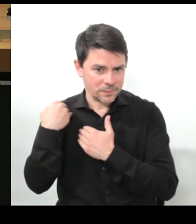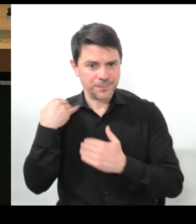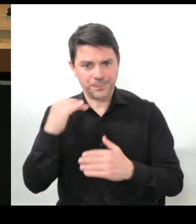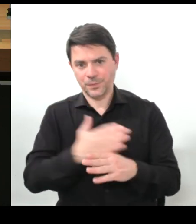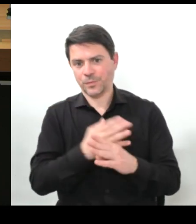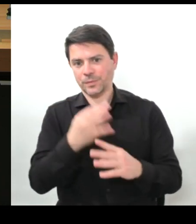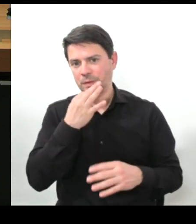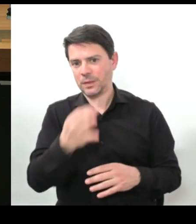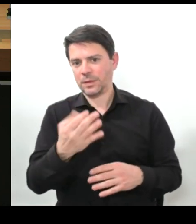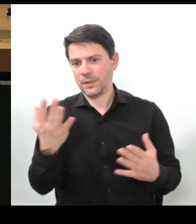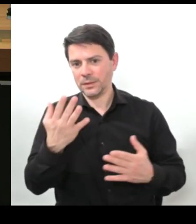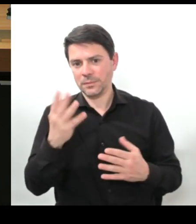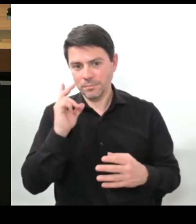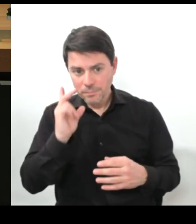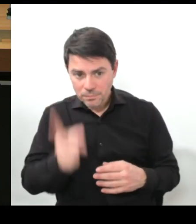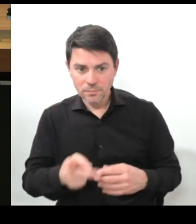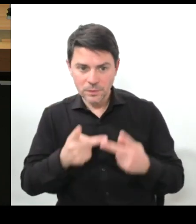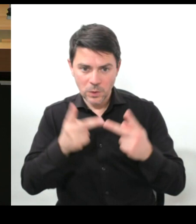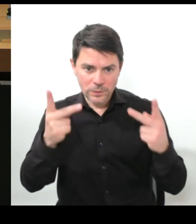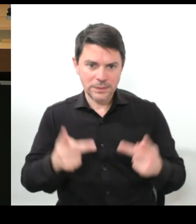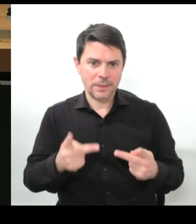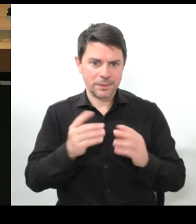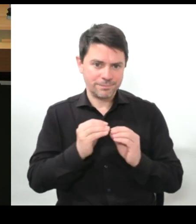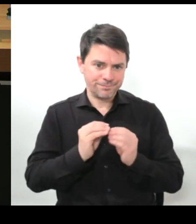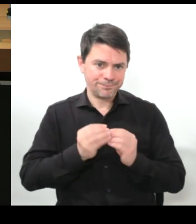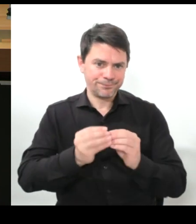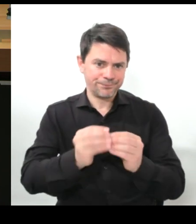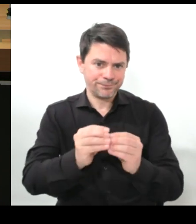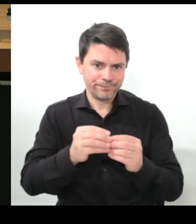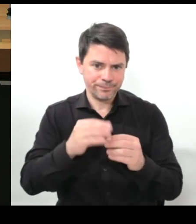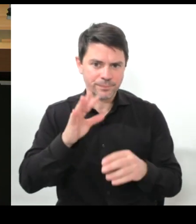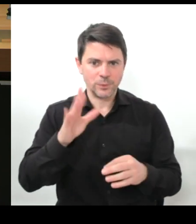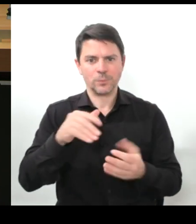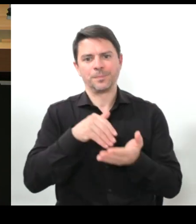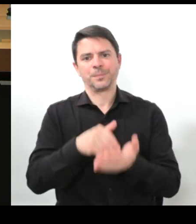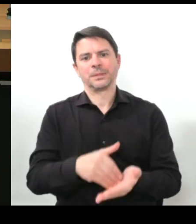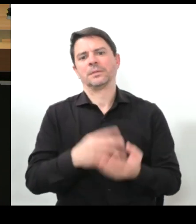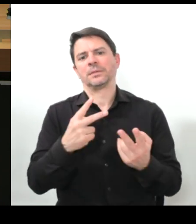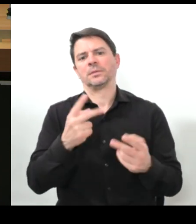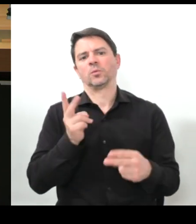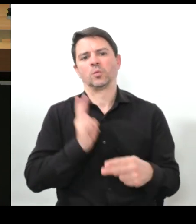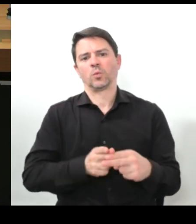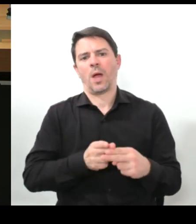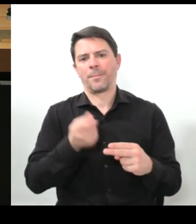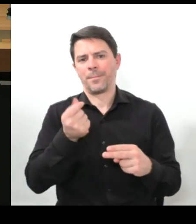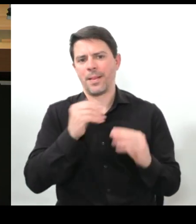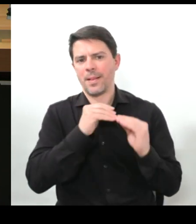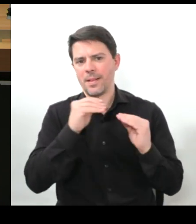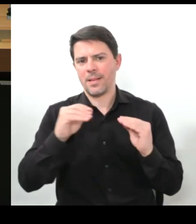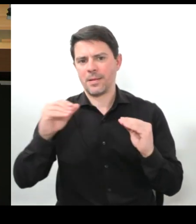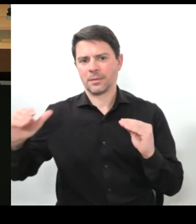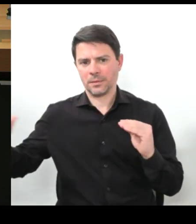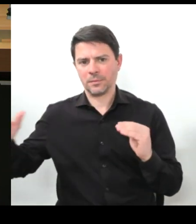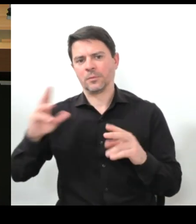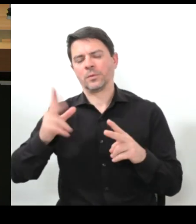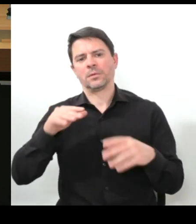Durch die Investitionen in den Neubau werden mehr Mittel für stabile Mieten und die Sanierung frei. Das ist nicht nur gut für die Mieterinnen und Mieter, die